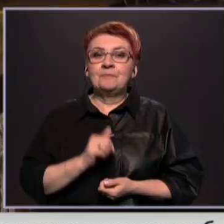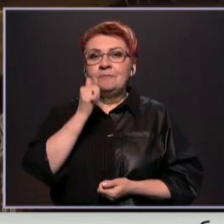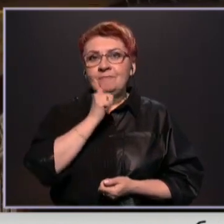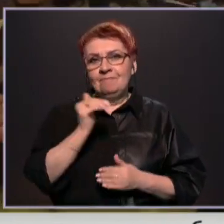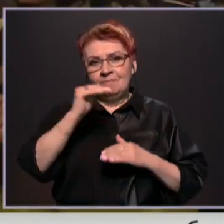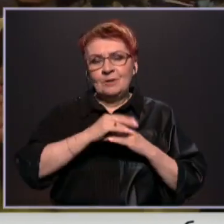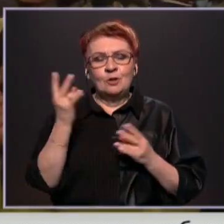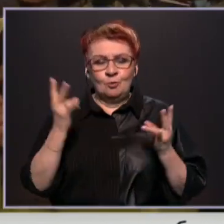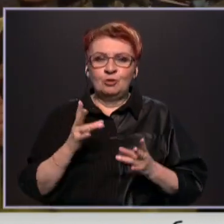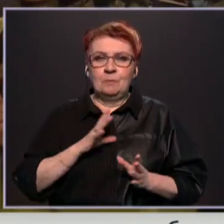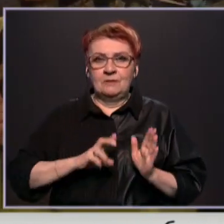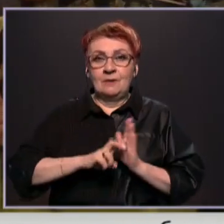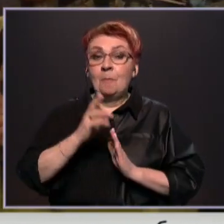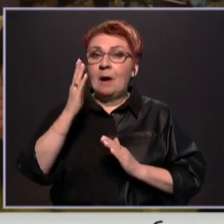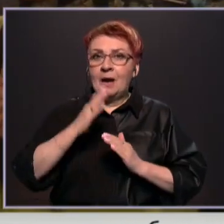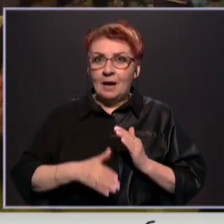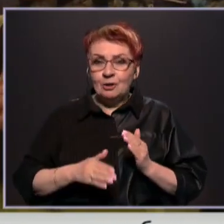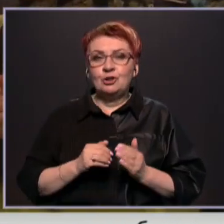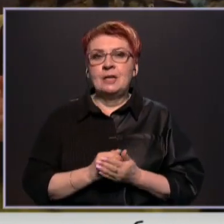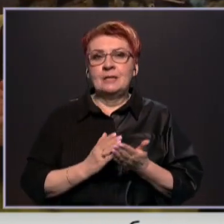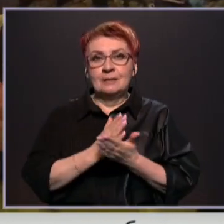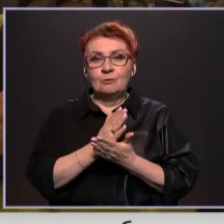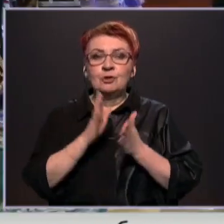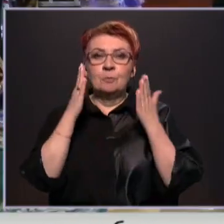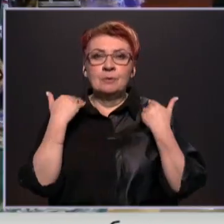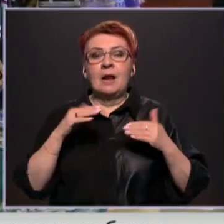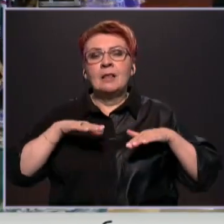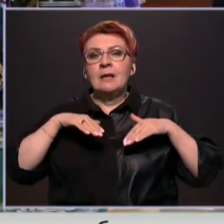быть в храме окончание богослужения святейший патриарх обратился к присутствующим и отметил